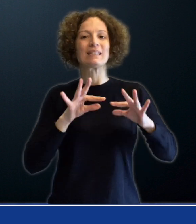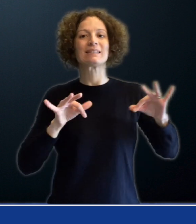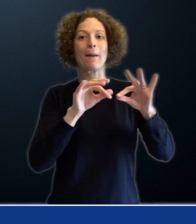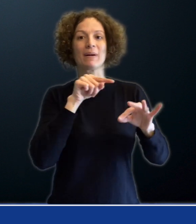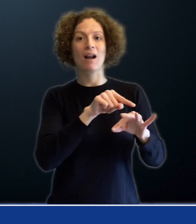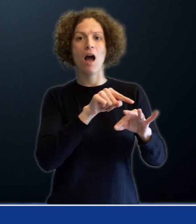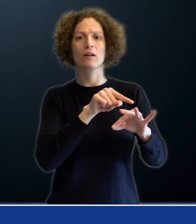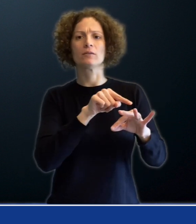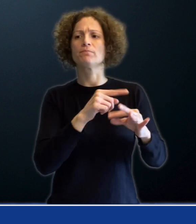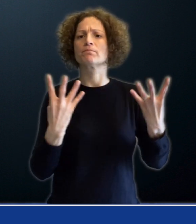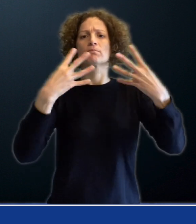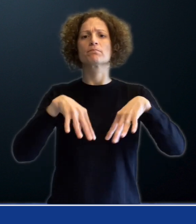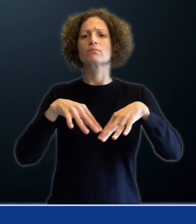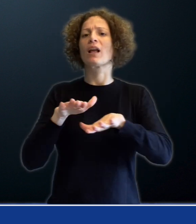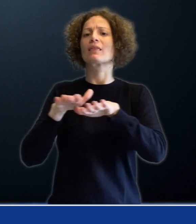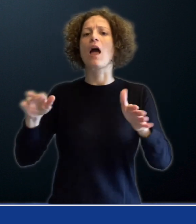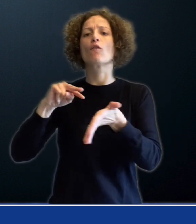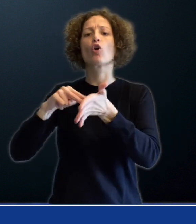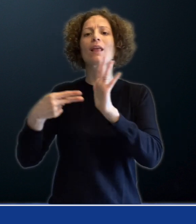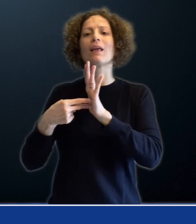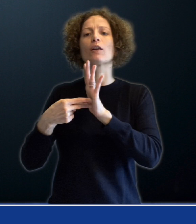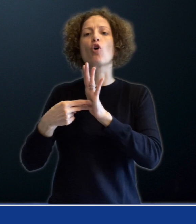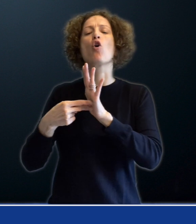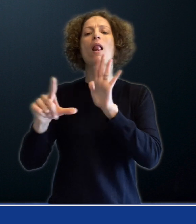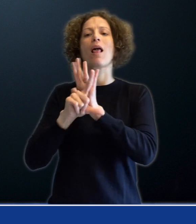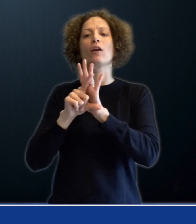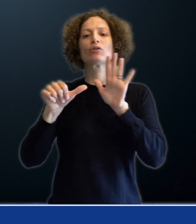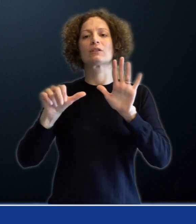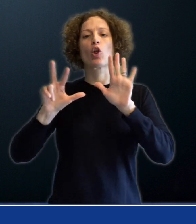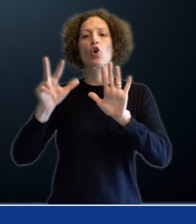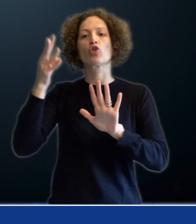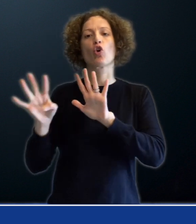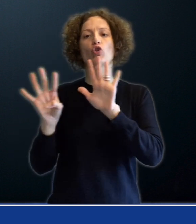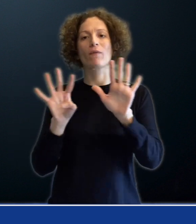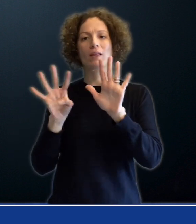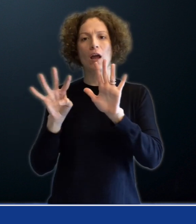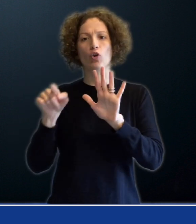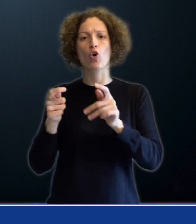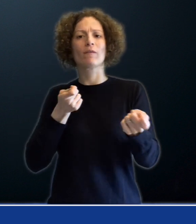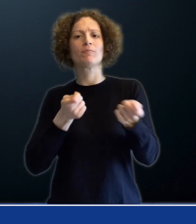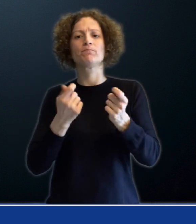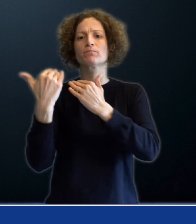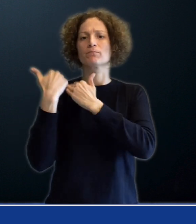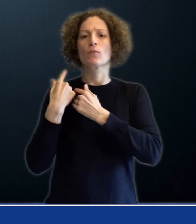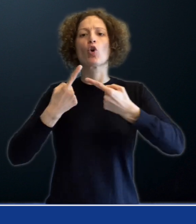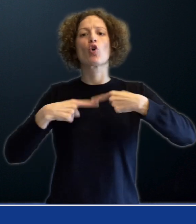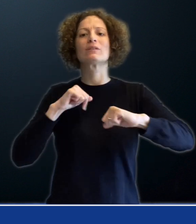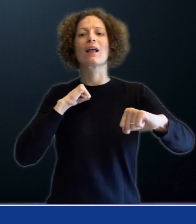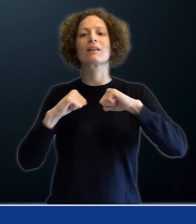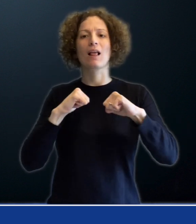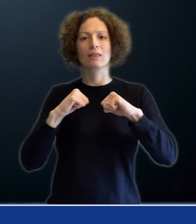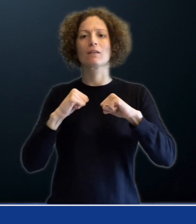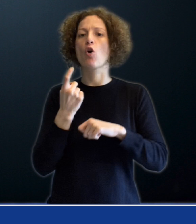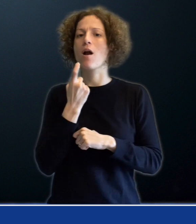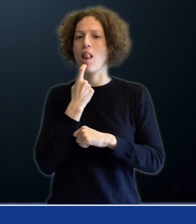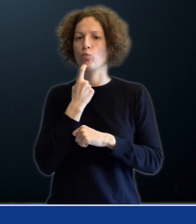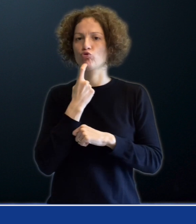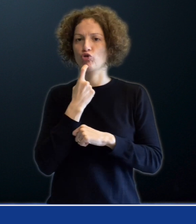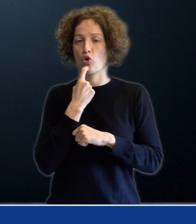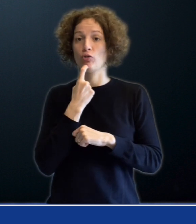Per la precisione i seminari - organizzati dal Tavolo Tecnico della Legge 68/99 coordinato dal Consigliere Direttivo Camillo Galluccio –